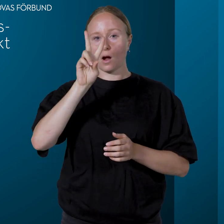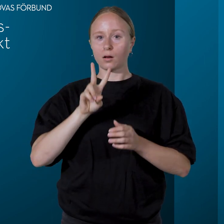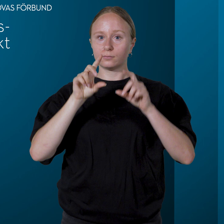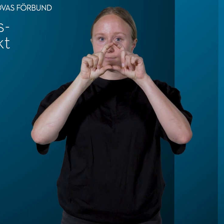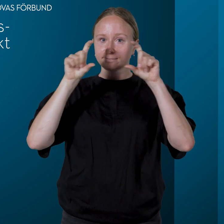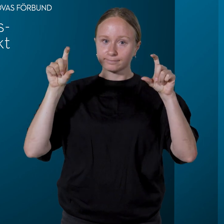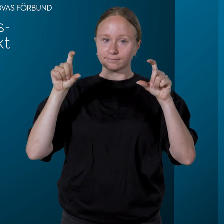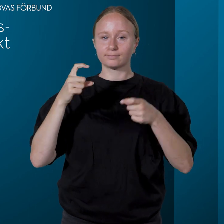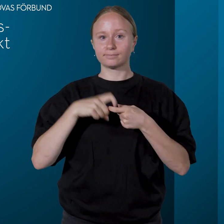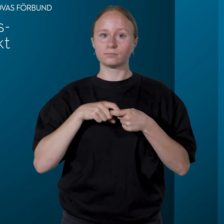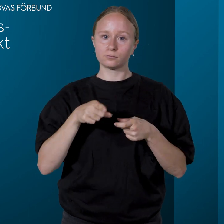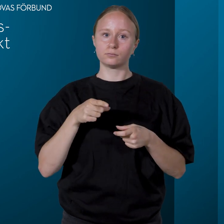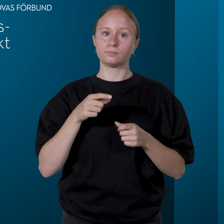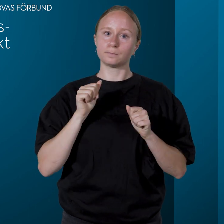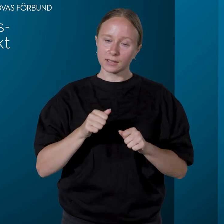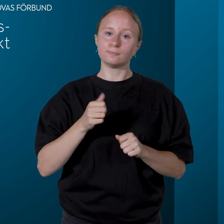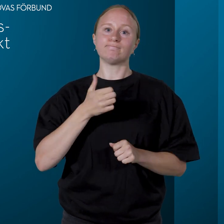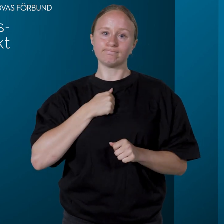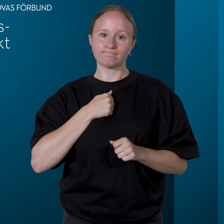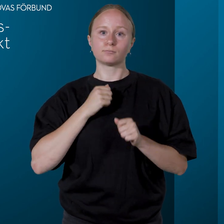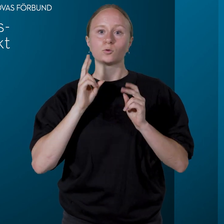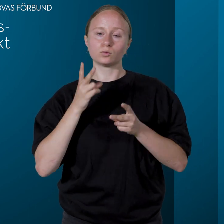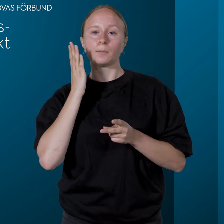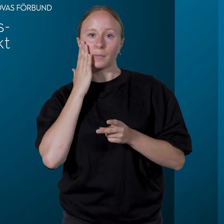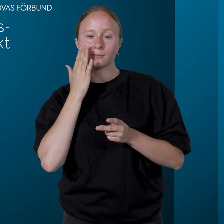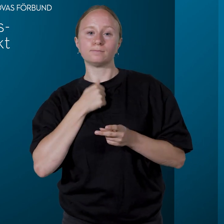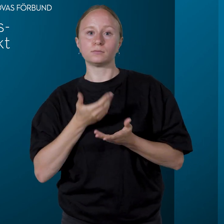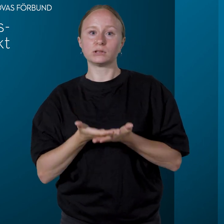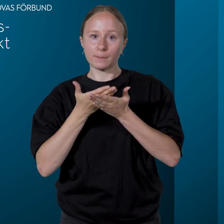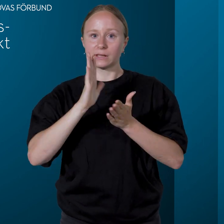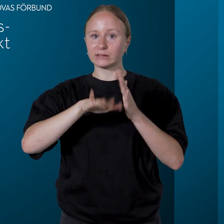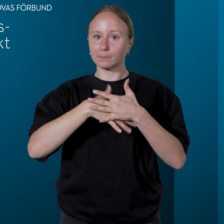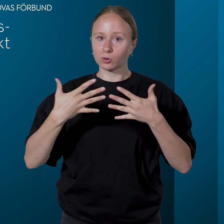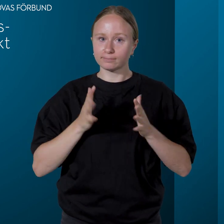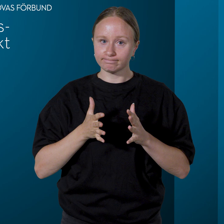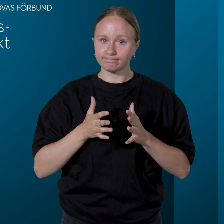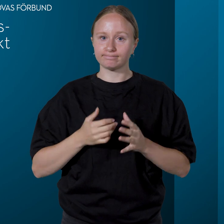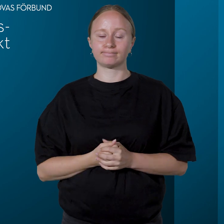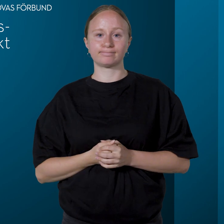Den andra tesen handlar om att kunna be om och få hjälp på teckenspråk.